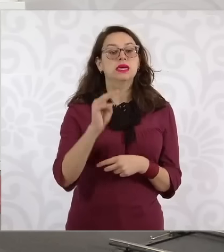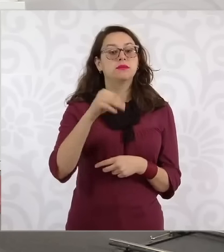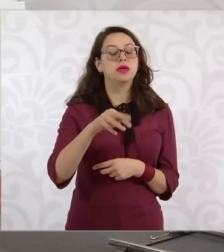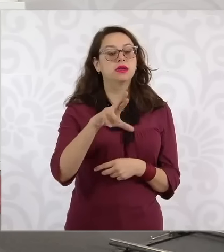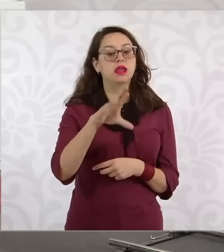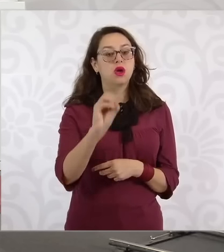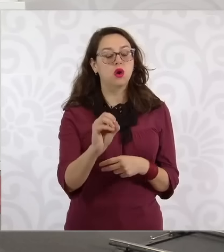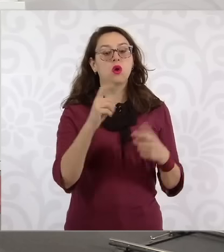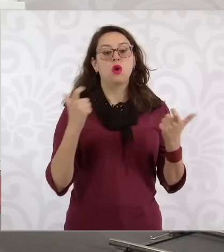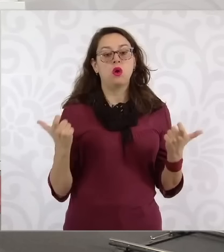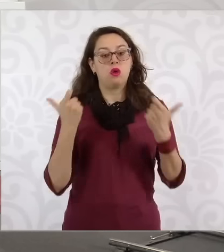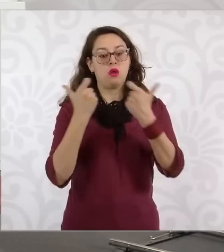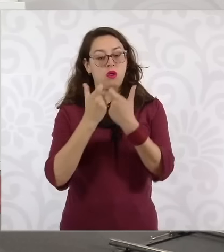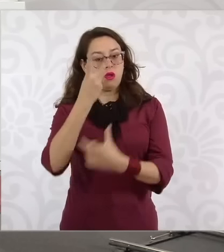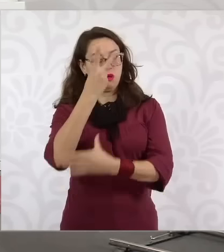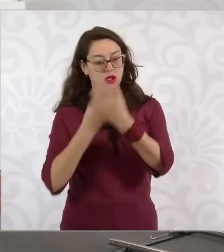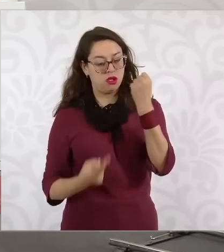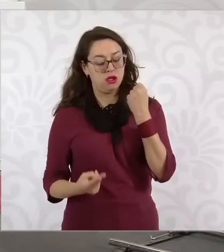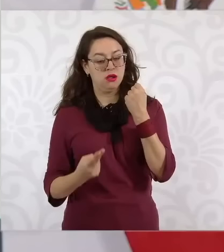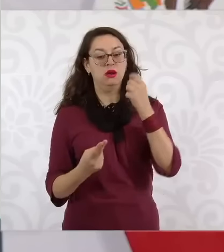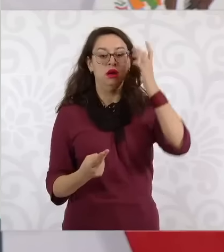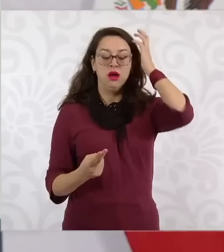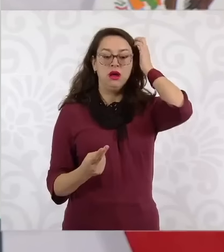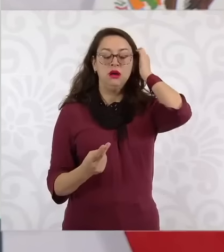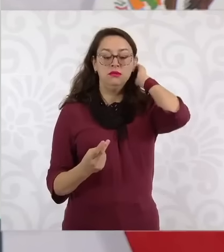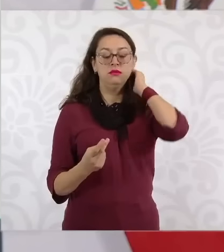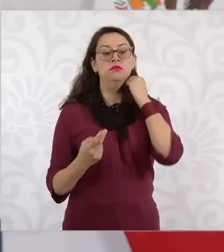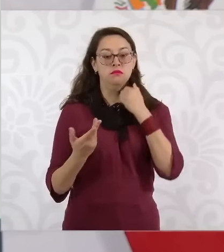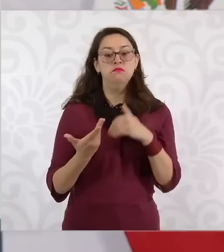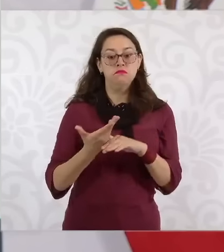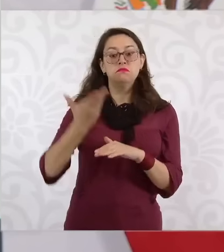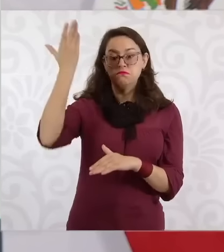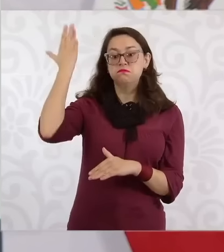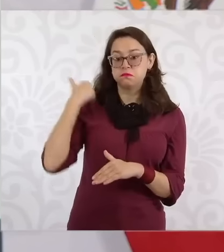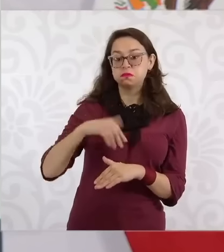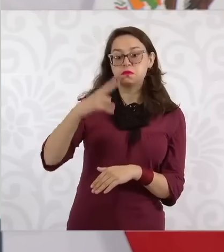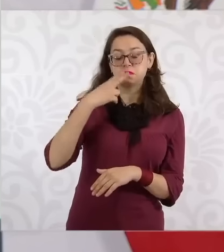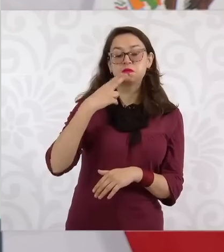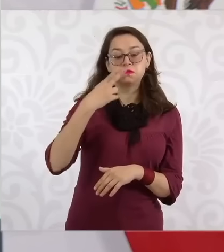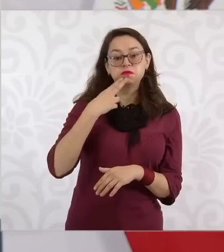mixta, se utilizaron en la administración anterior. Se utilizaron para carreteras, por